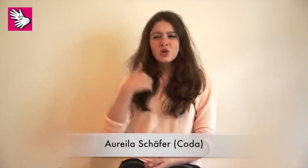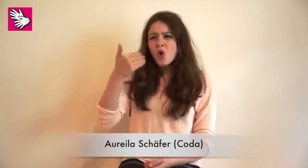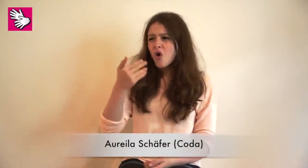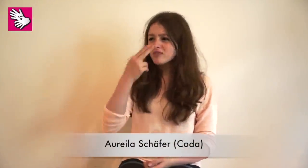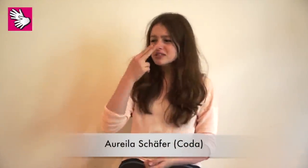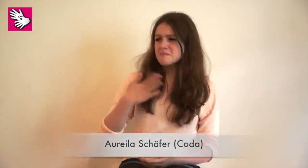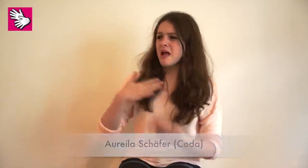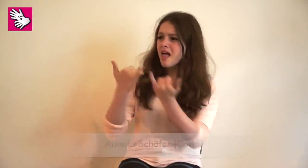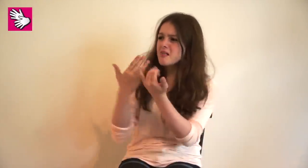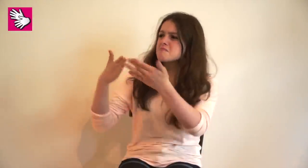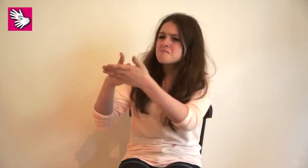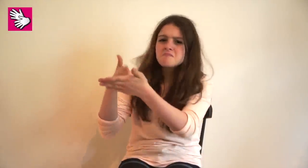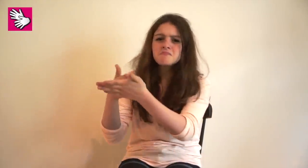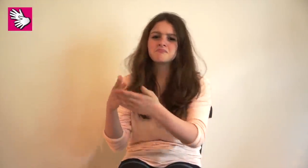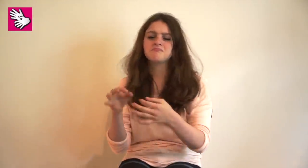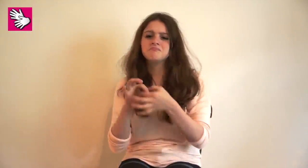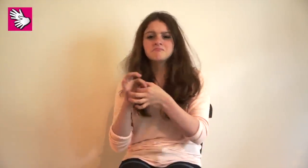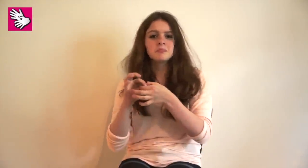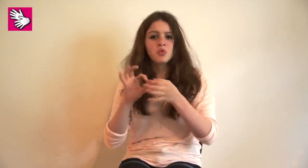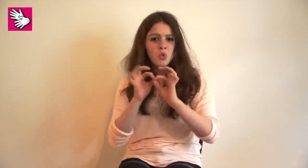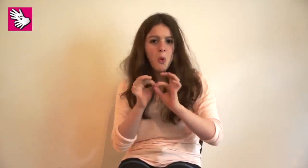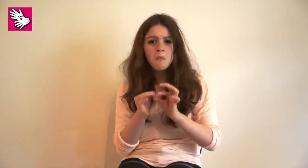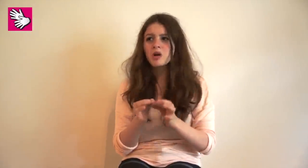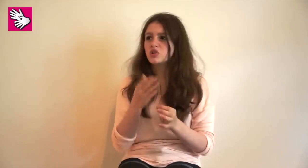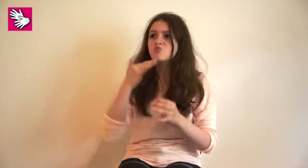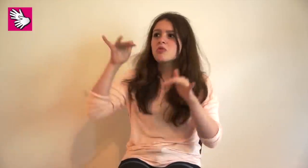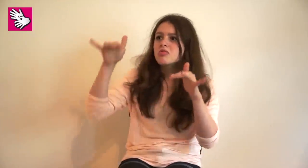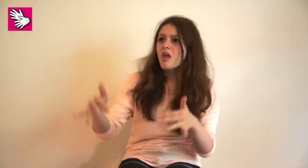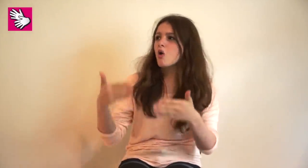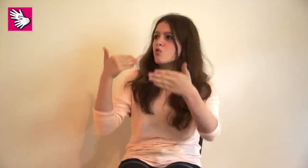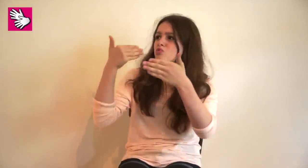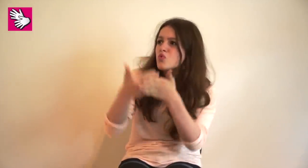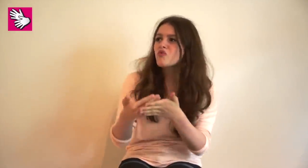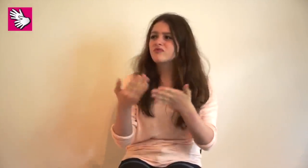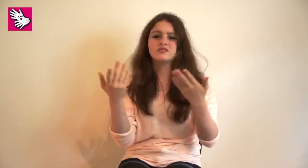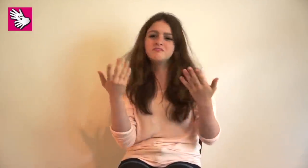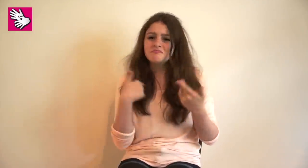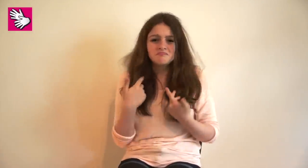Ich kriege die Barrieren meiner Eltern oft mit. Z.B. wenn es um das kurzfristige Bestellen von Dolmetscherinnen geht.